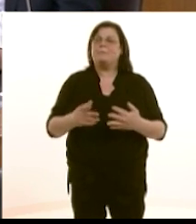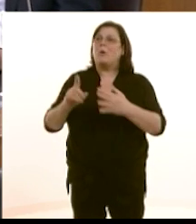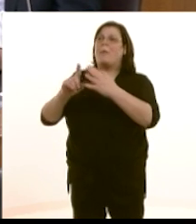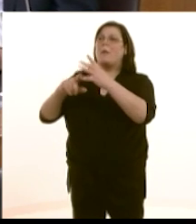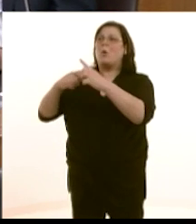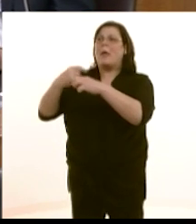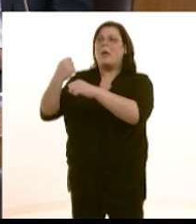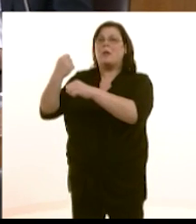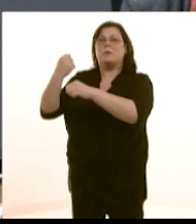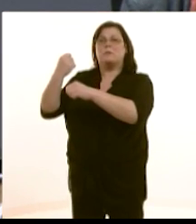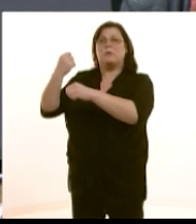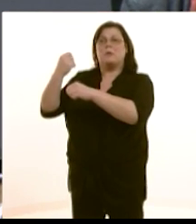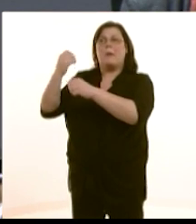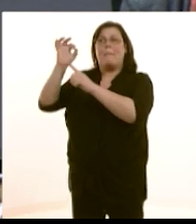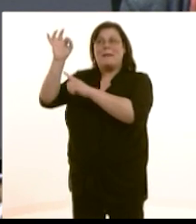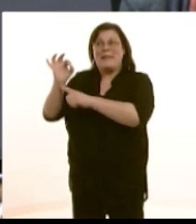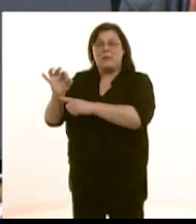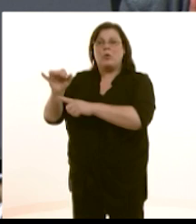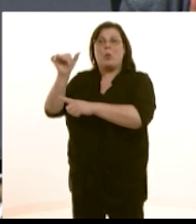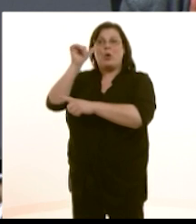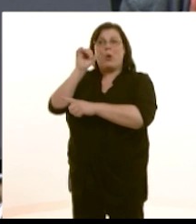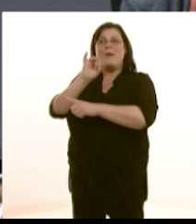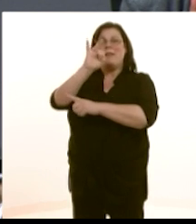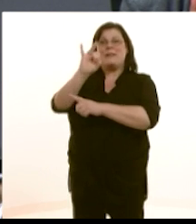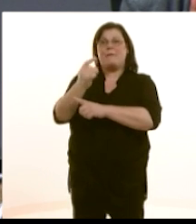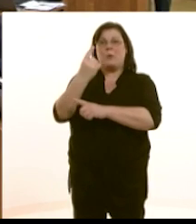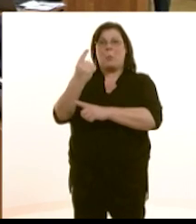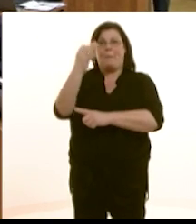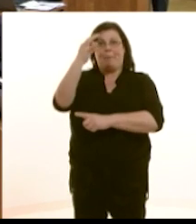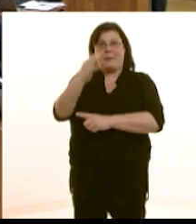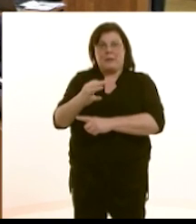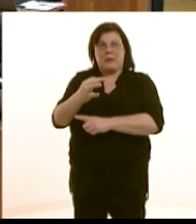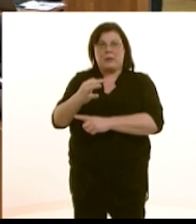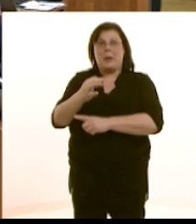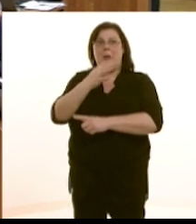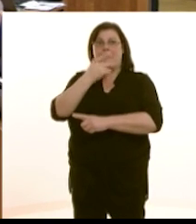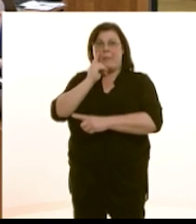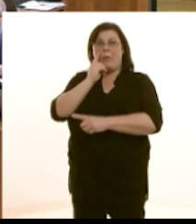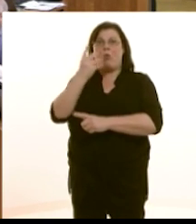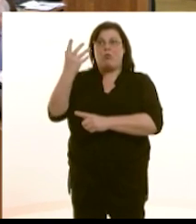o arian gennym ni. Felly, nid yw hwn yn rhywbeth rydym ni o blaid ei weld yn cael ei ddatganoli,